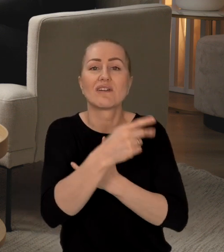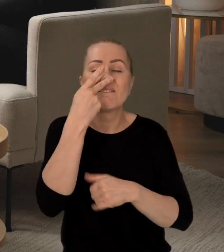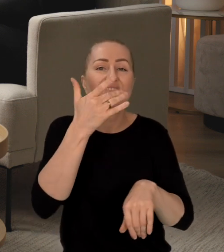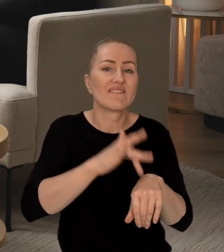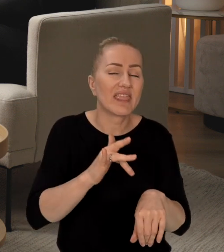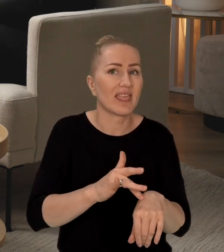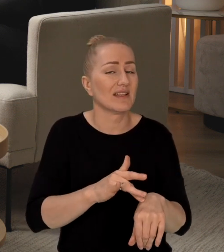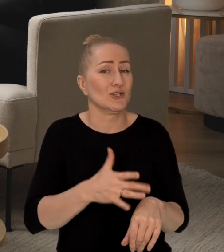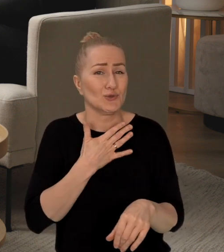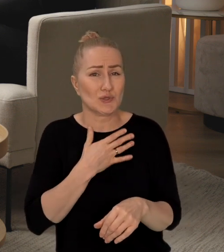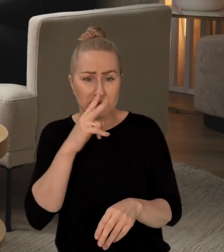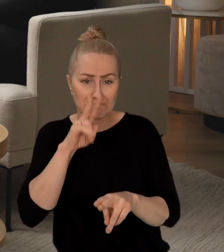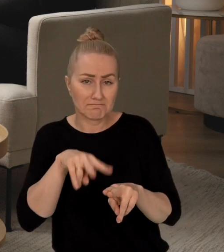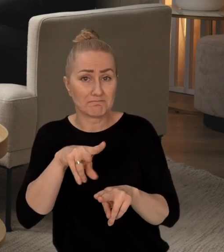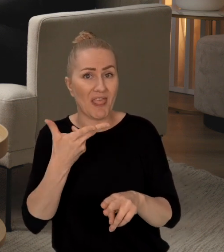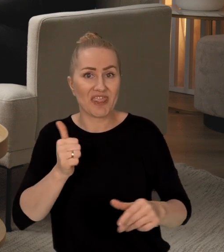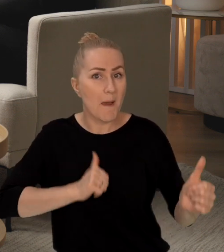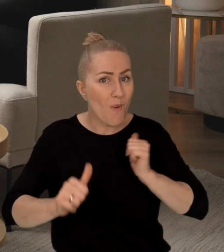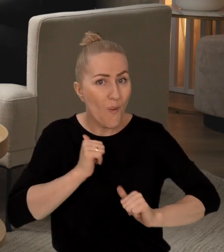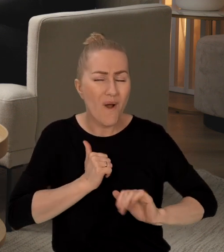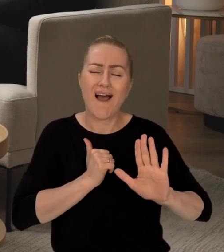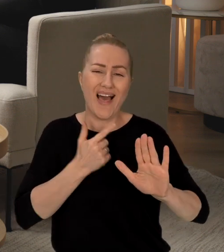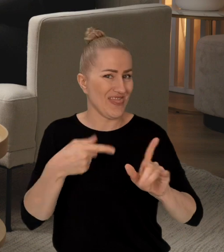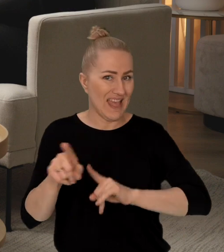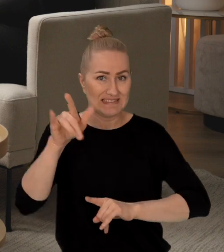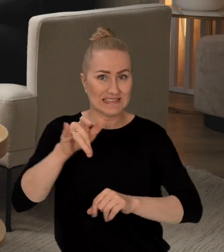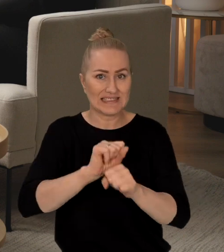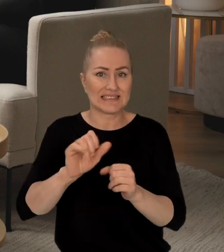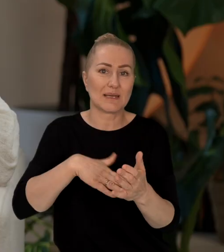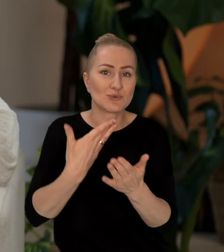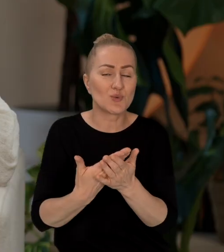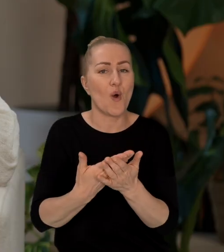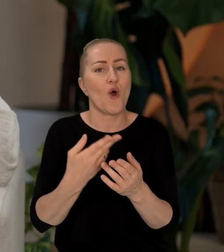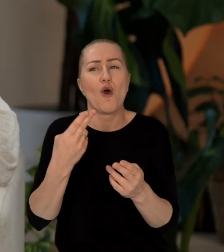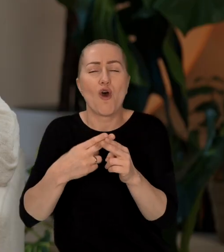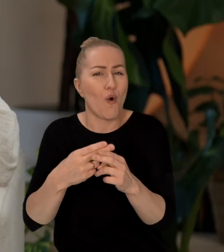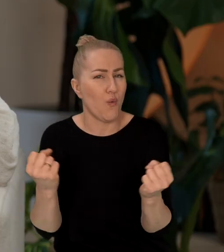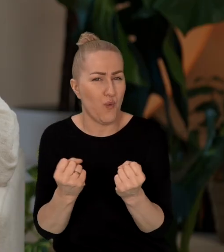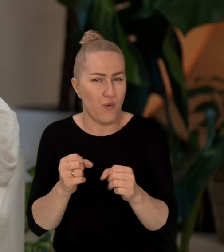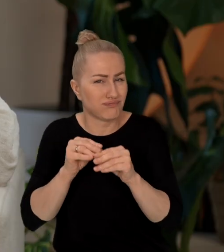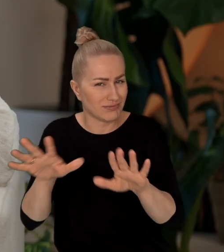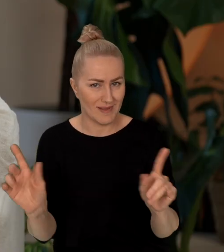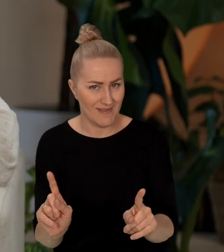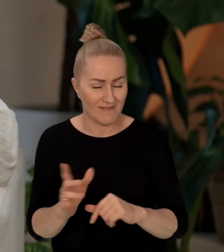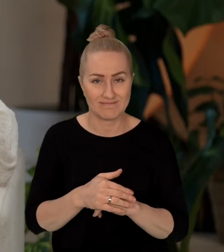niepokojące, to wcale nie oznacza, że jest tam jakieś bardzo negatywne rozpoznanie. Gdybyśmy mogły naszą rozmowę podsumować